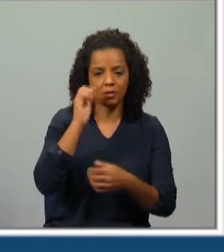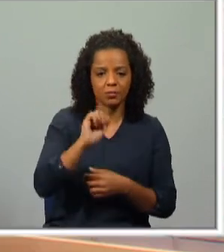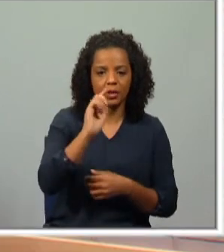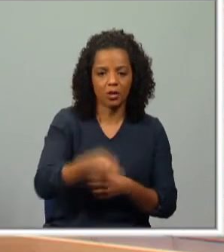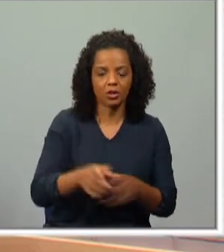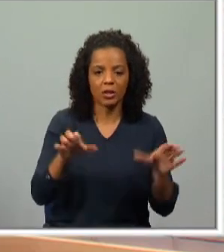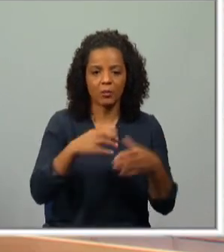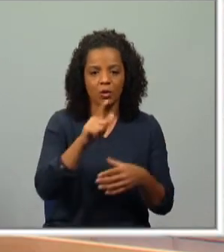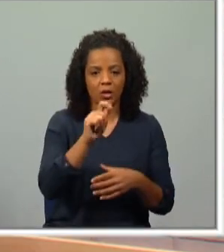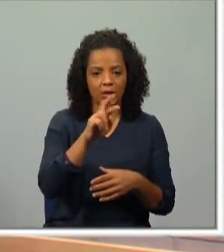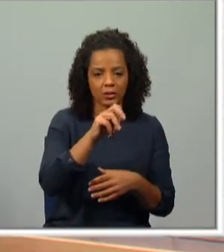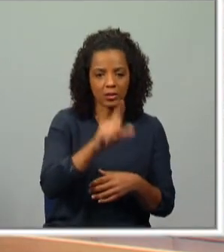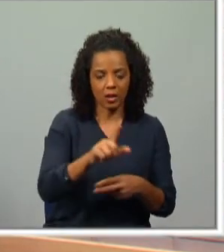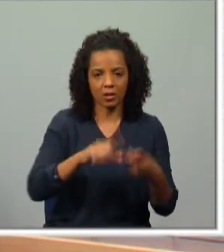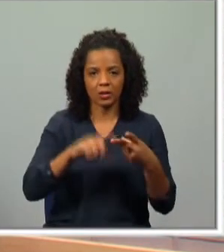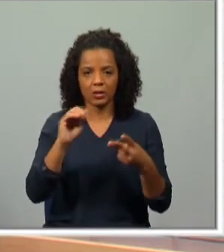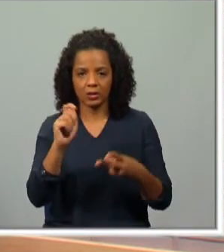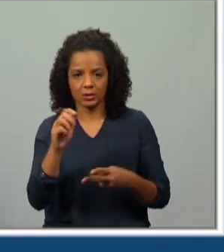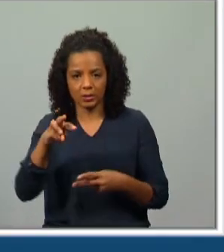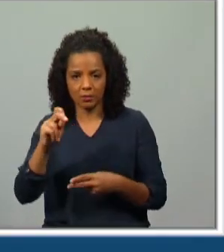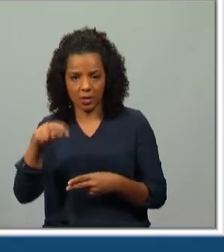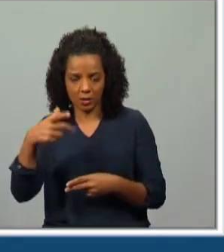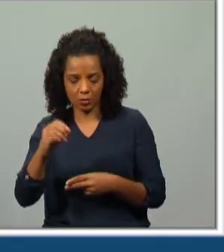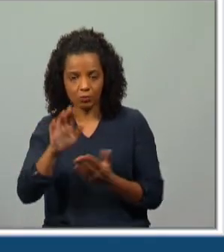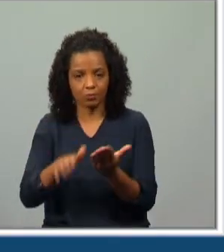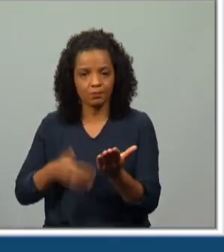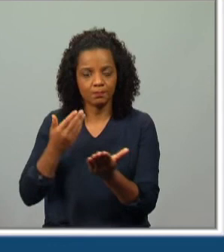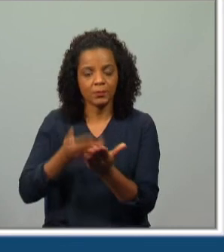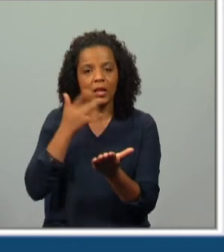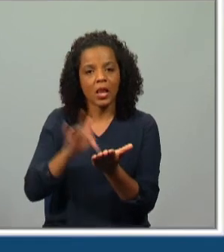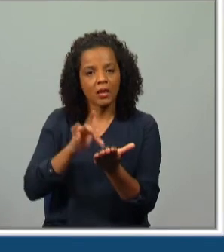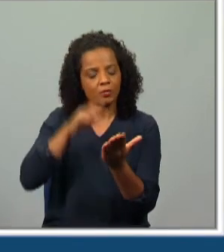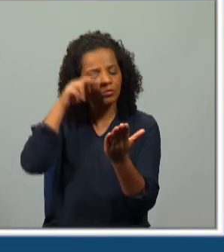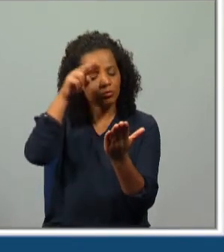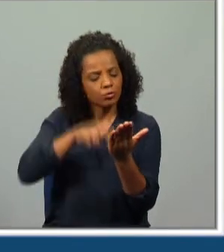surgir de que leias esta obra da Luz de pulver e que reflita sobre aquilo que se 從你閱讀這本光之光的作品中升起粉碎，這反映了什麼是